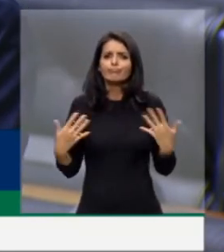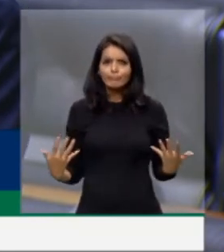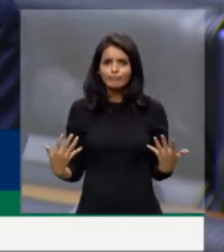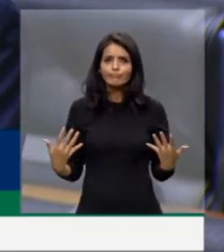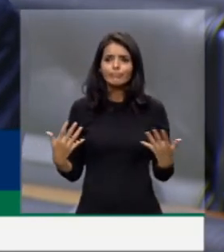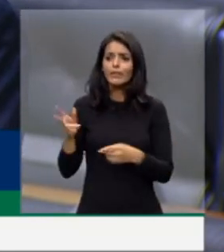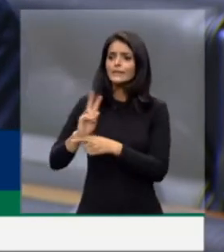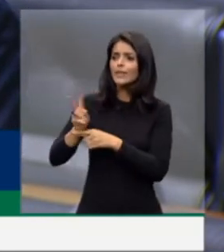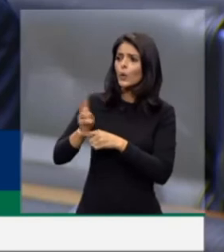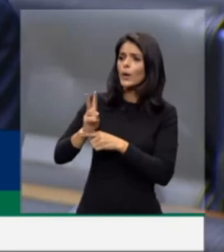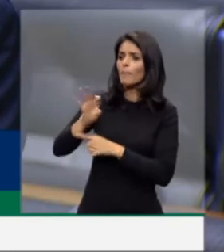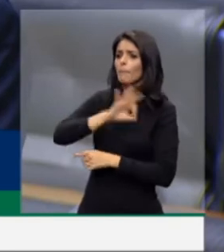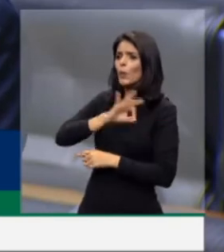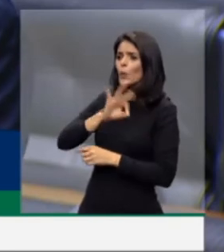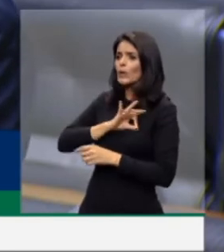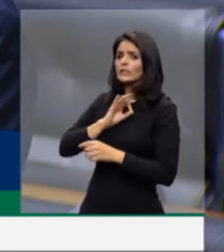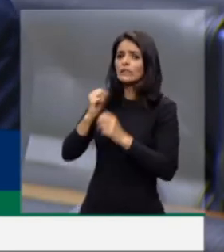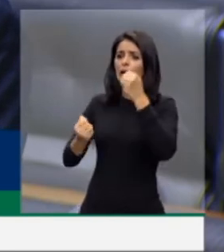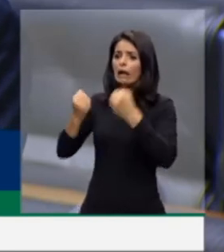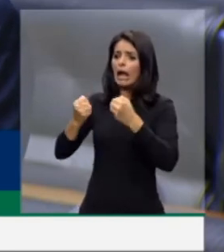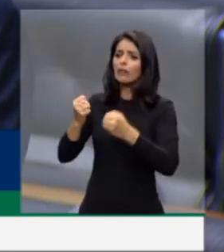VEÍCULOS PARADOS NAS PREFEITURAS, AMBULÂNCIAS, DA ÁREA DA SEGURANÇA, ENFIM,